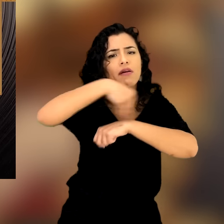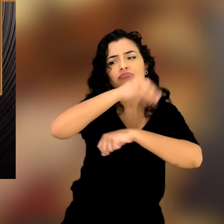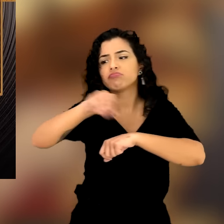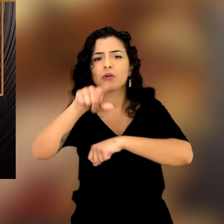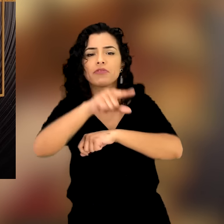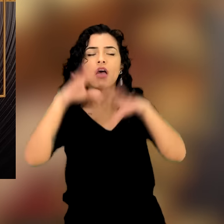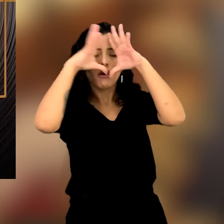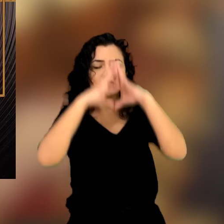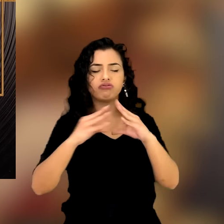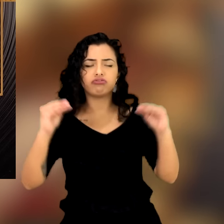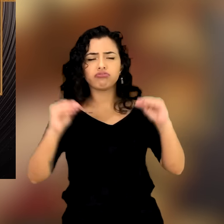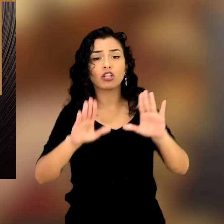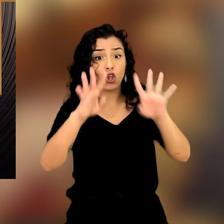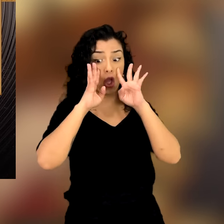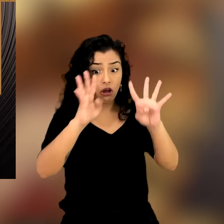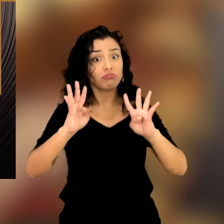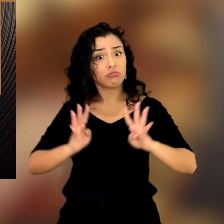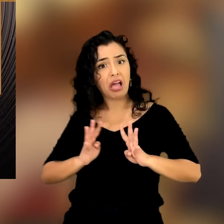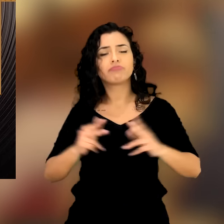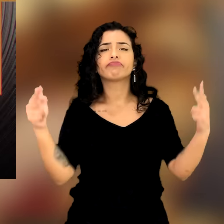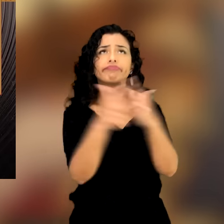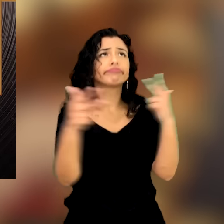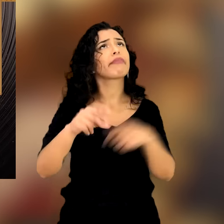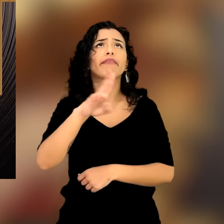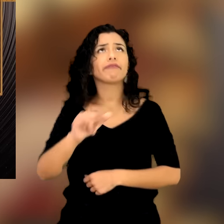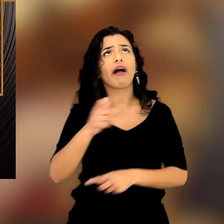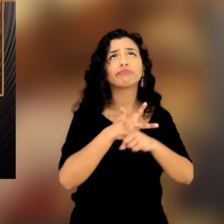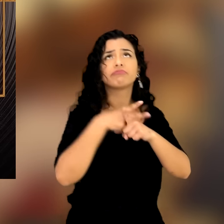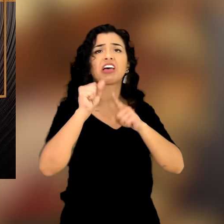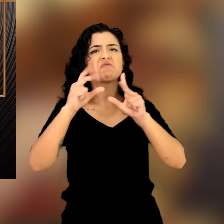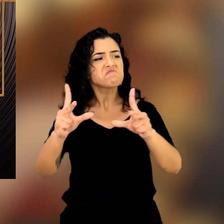Então segura, o poder do verso há de vencer E o proceder valorizar e fazer por merecer